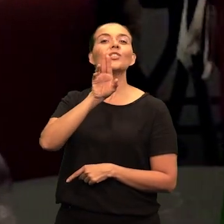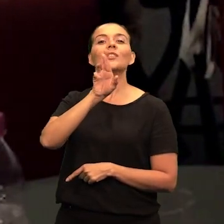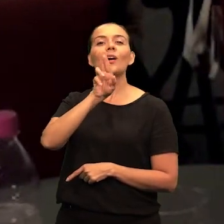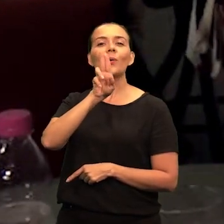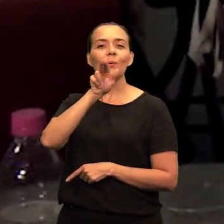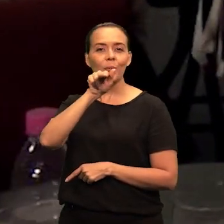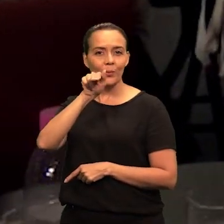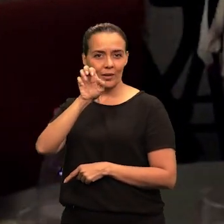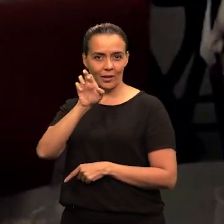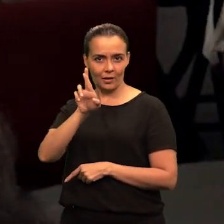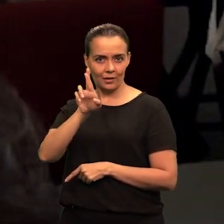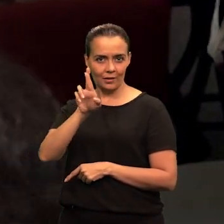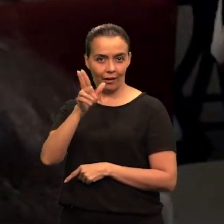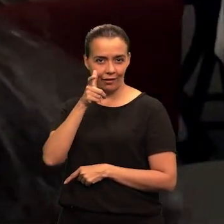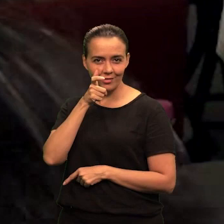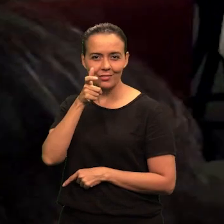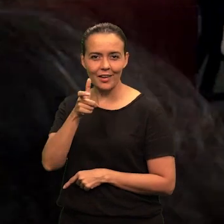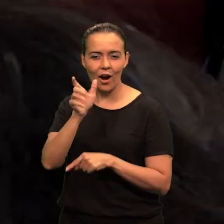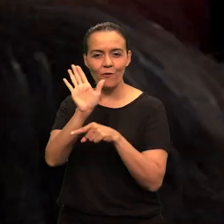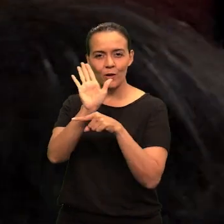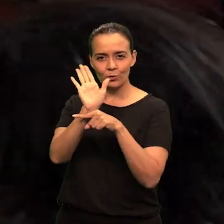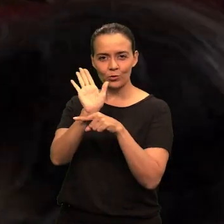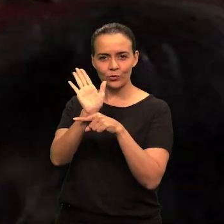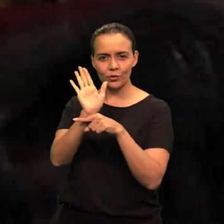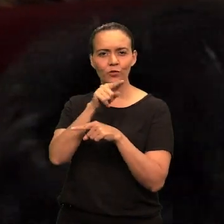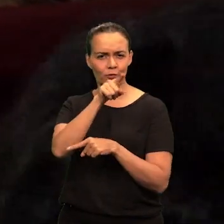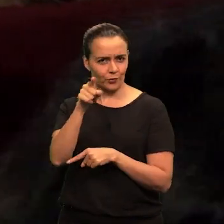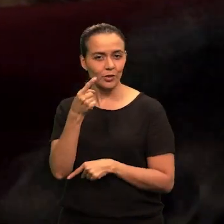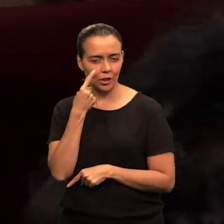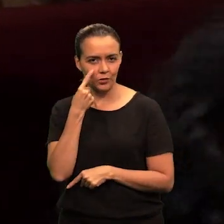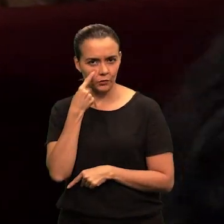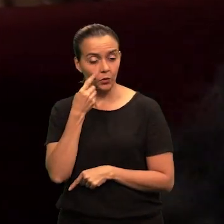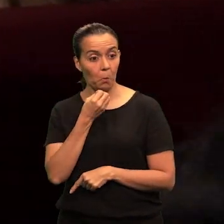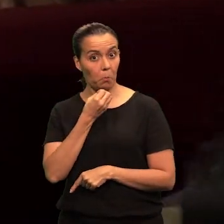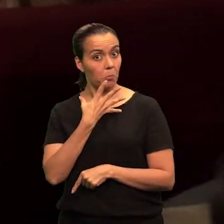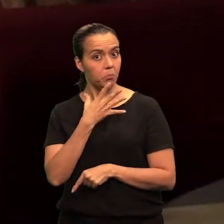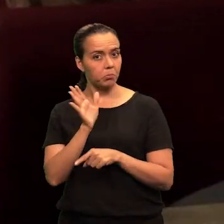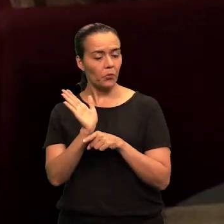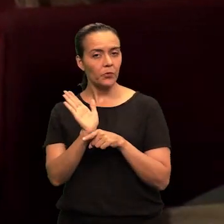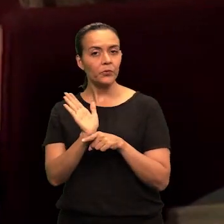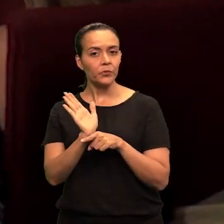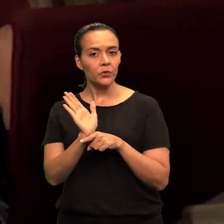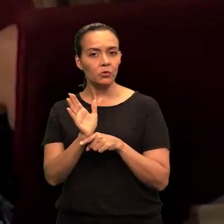o que é interessante no filme, talvez a maioria de vocês tenha visto, quem não viu, vale a pena ver,